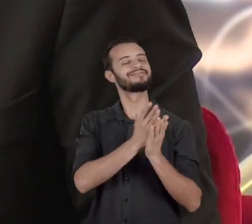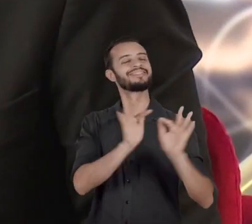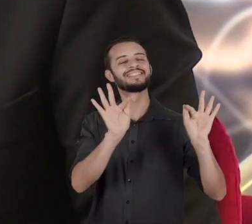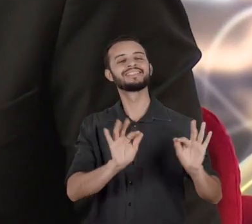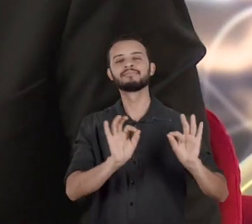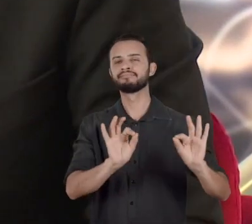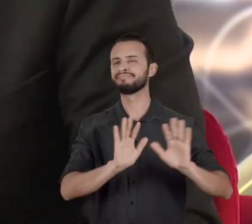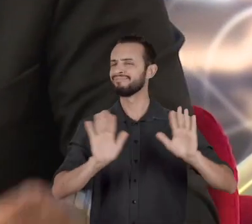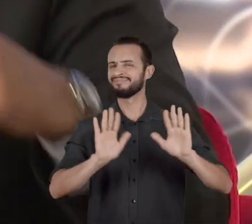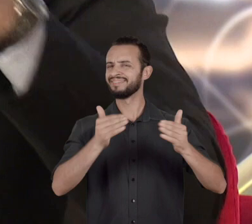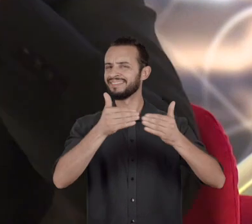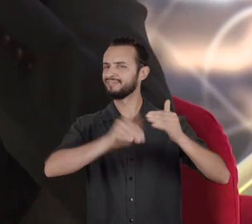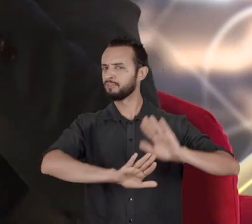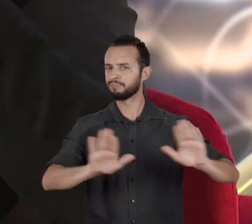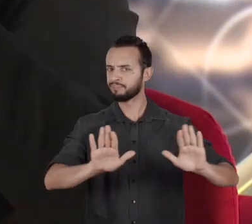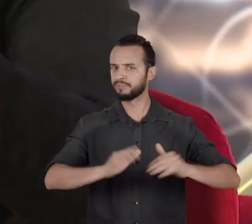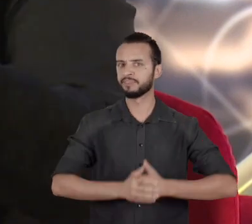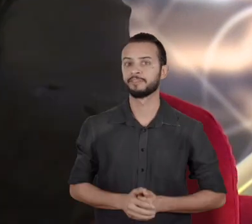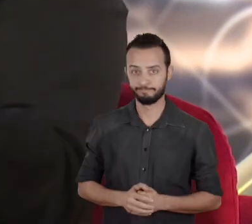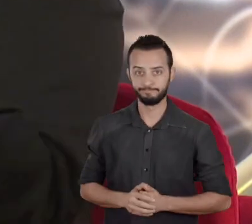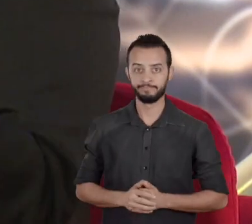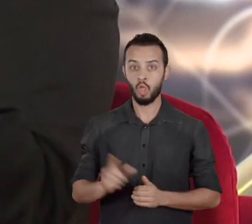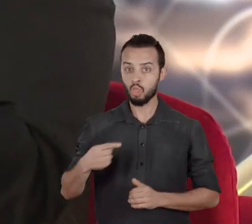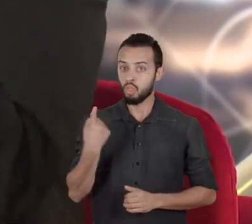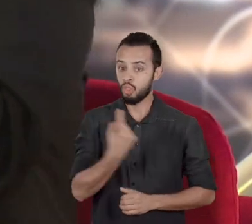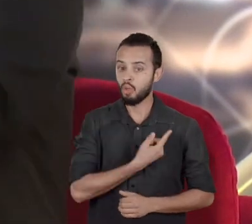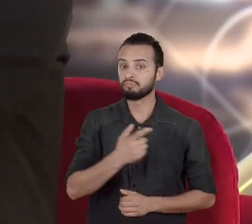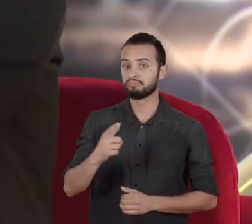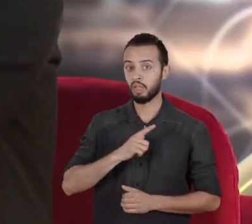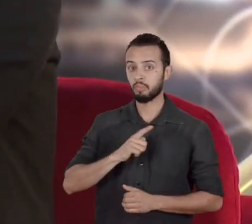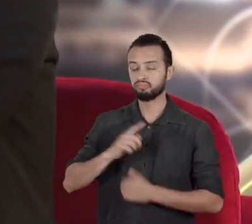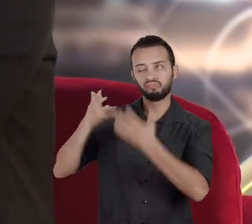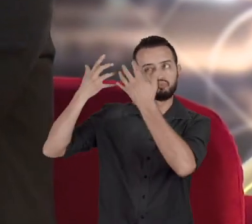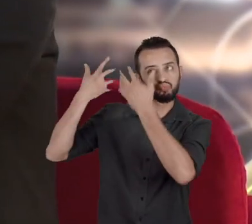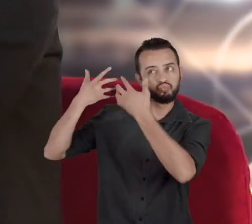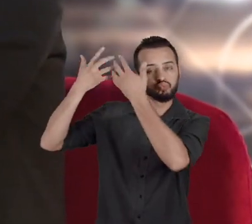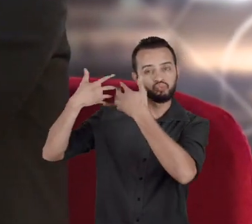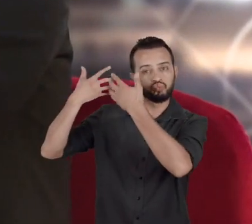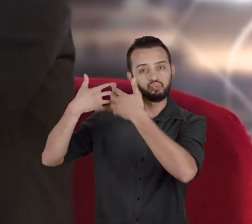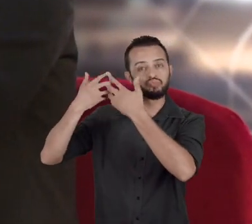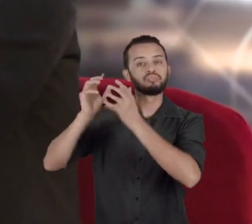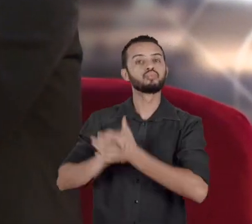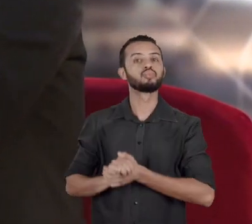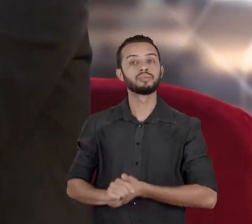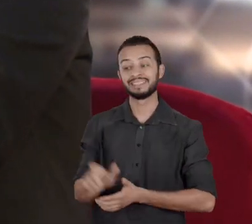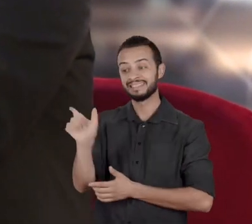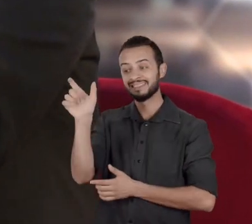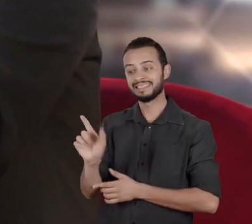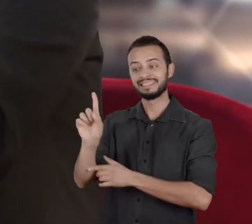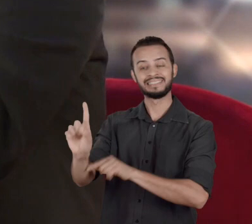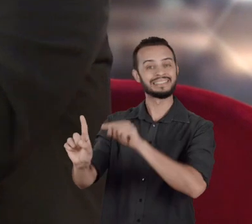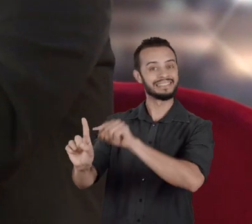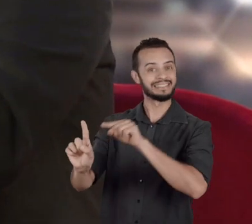Não, nós temos toda uma análise complexa centrada no agente, centrada em quem está